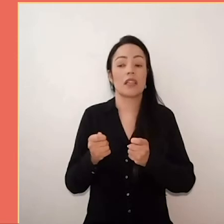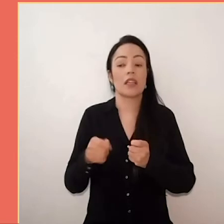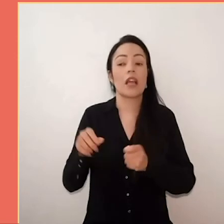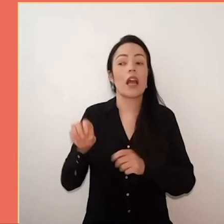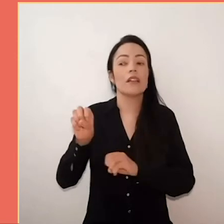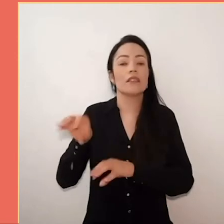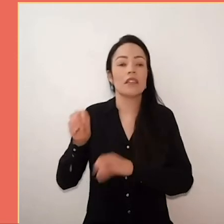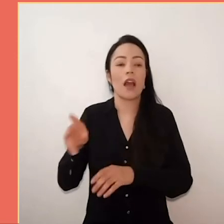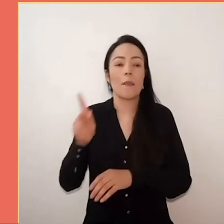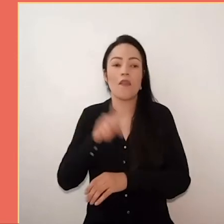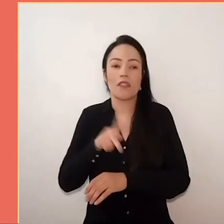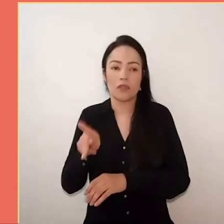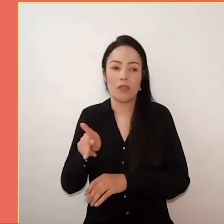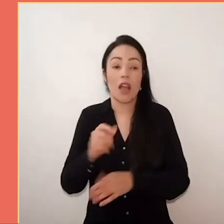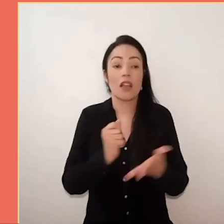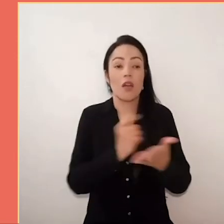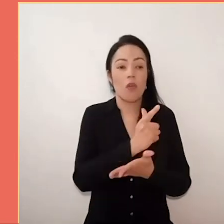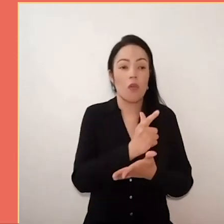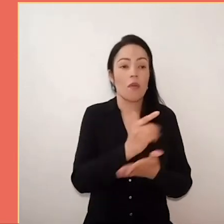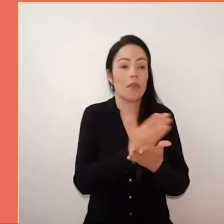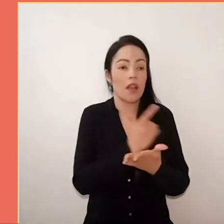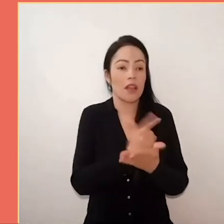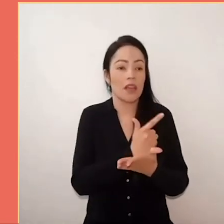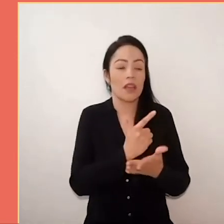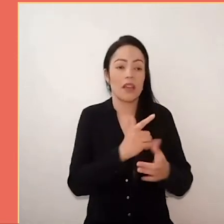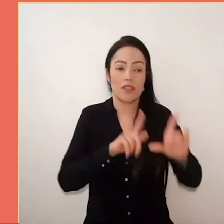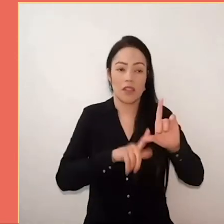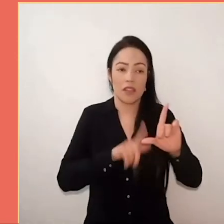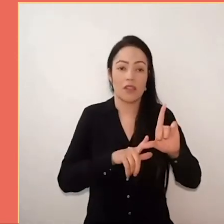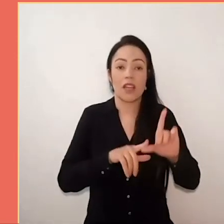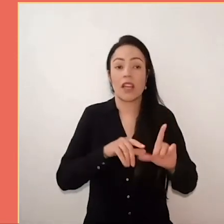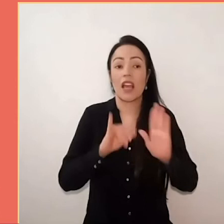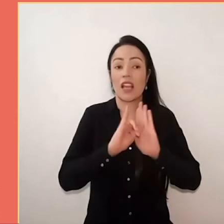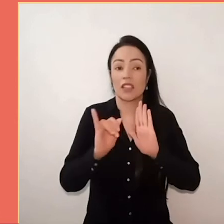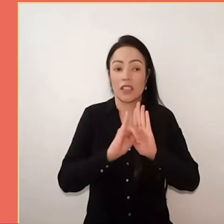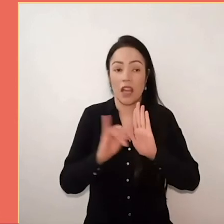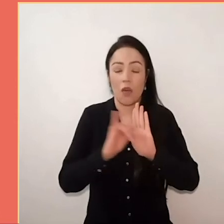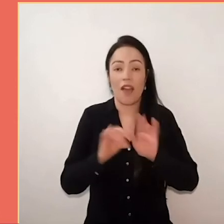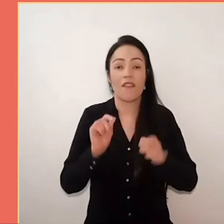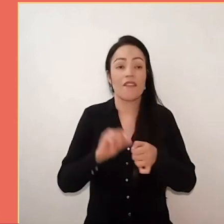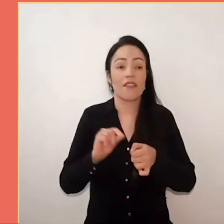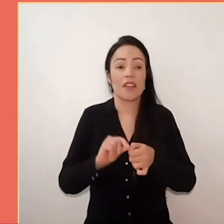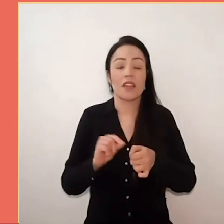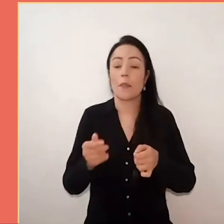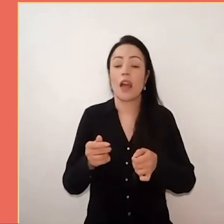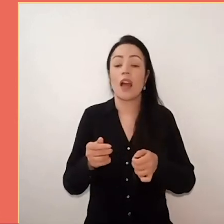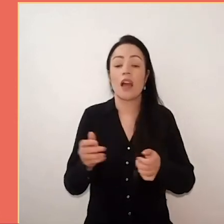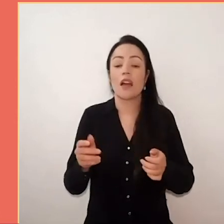até a compra de livros de literatura com editais feitos para cercear a criatividade,